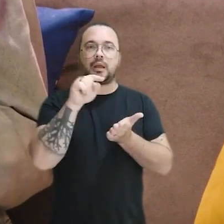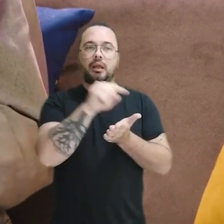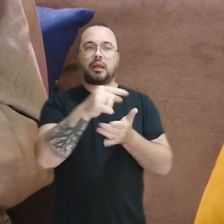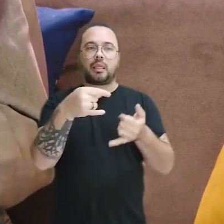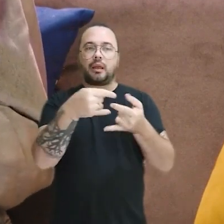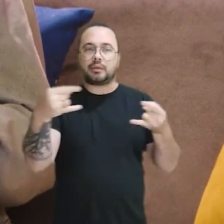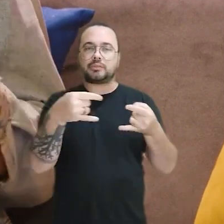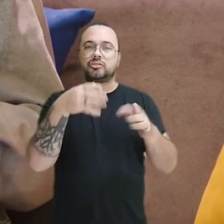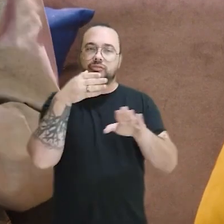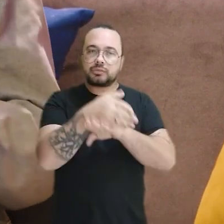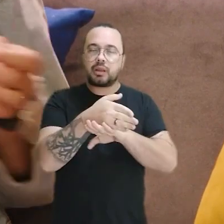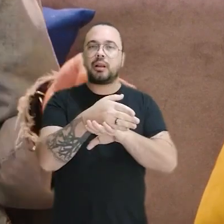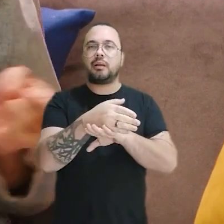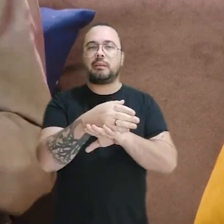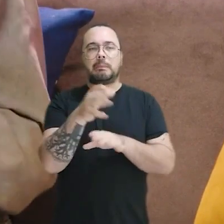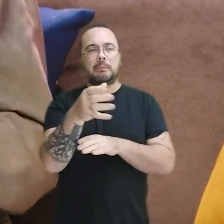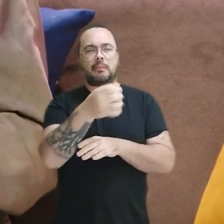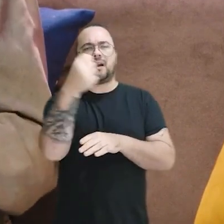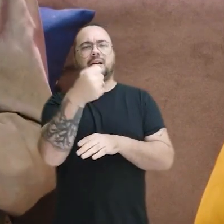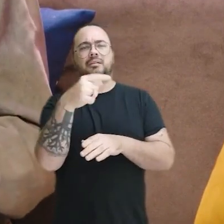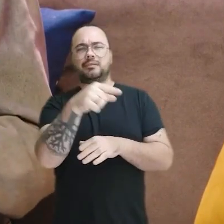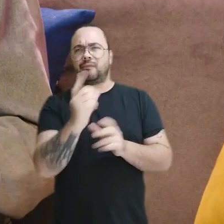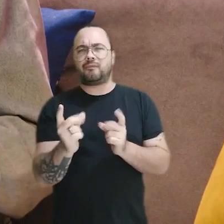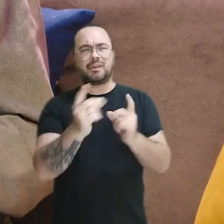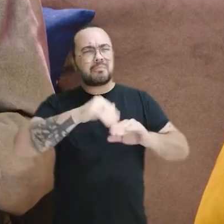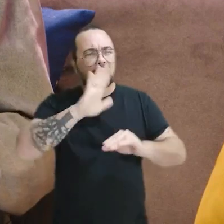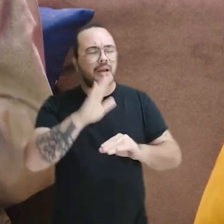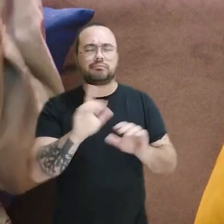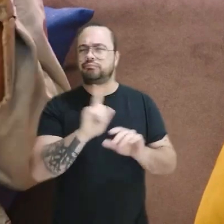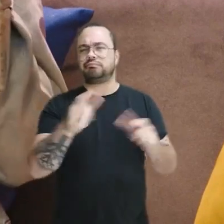Não ganha vendendo bar. Pô, bar é minúsculo. As pessoas tão lá